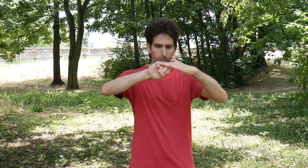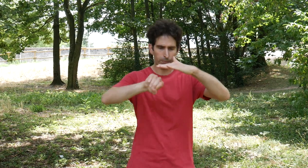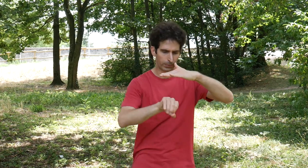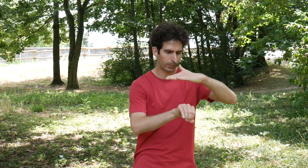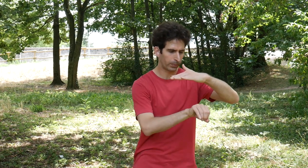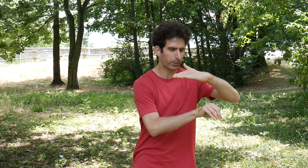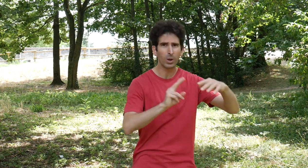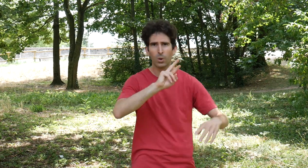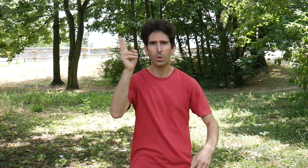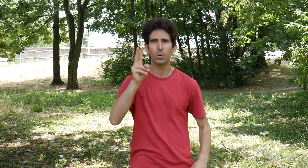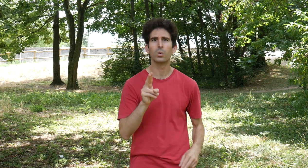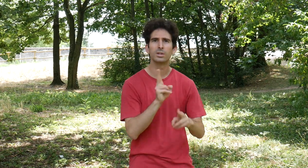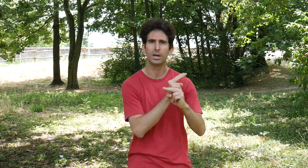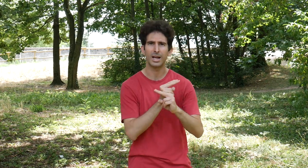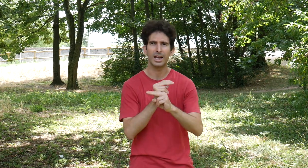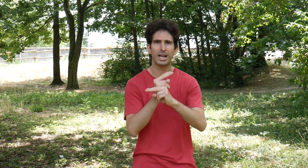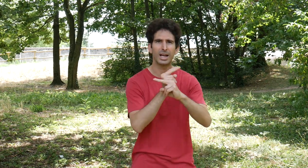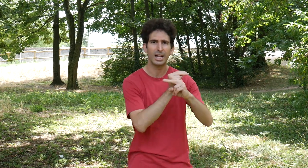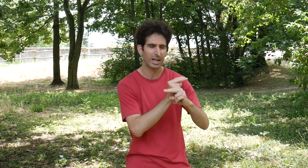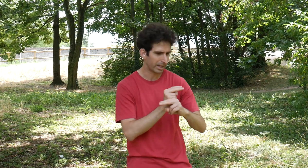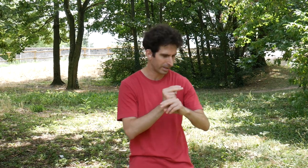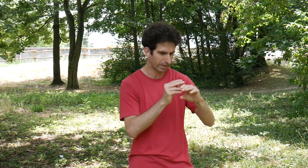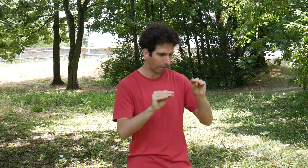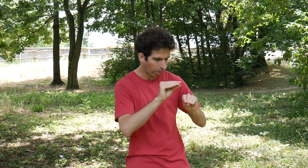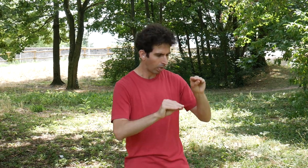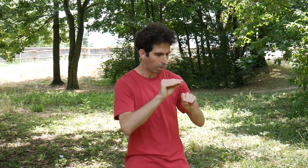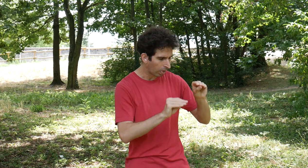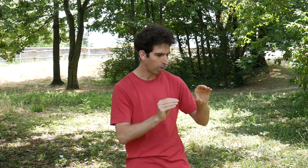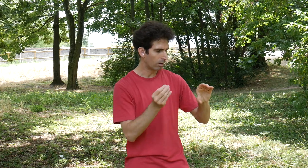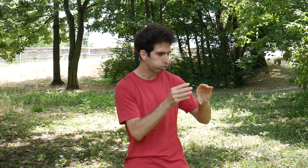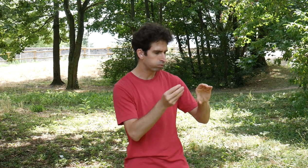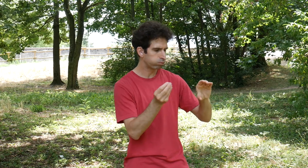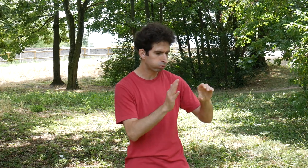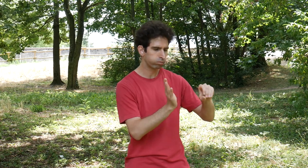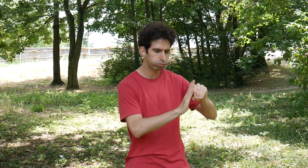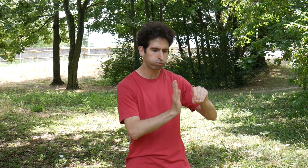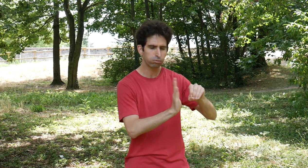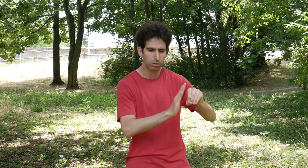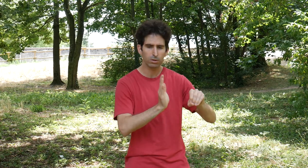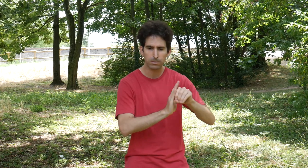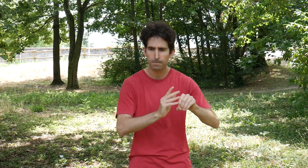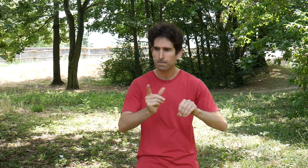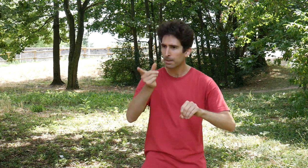Une autre abeille entretient son nid, dépose ses oeufs,